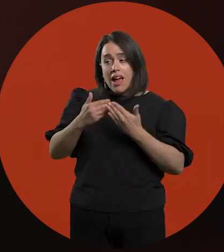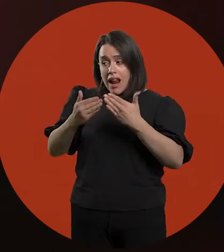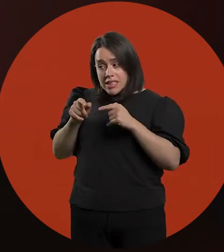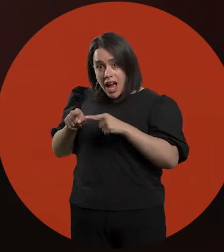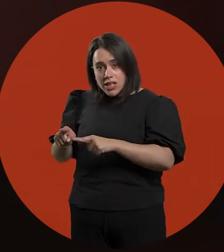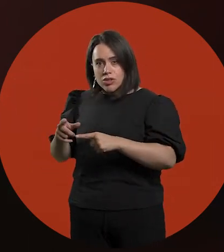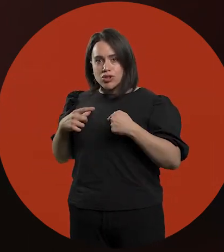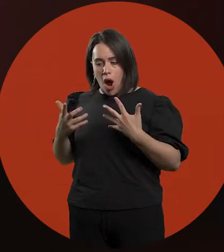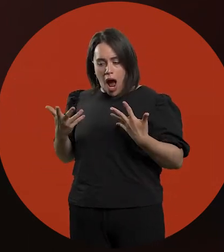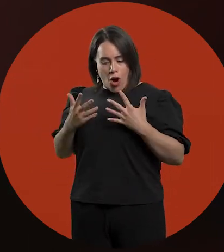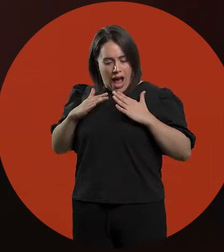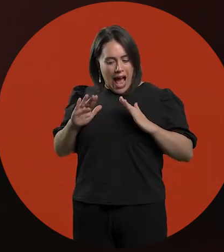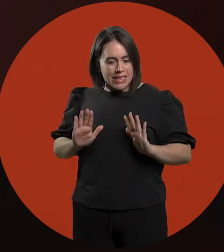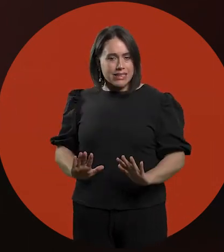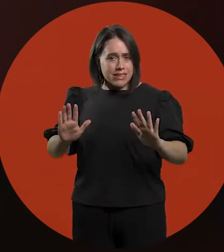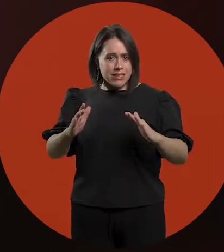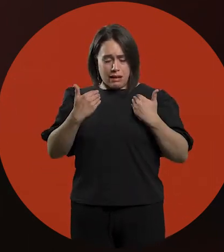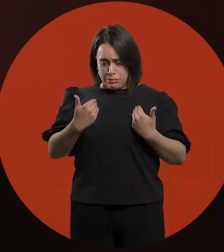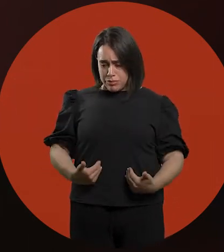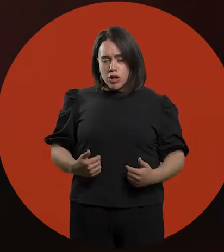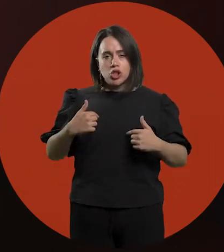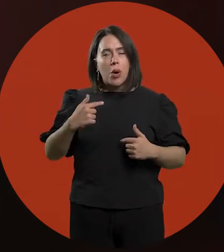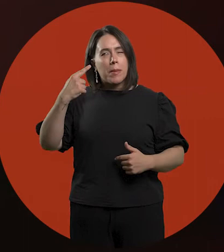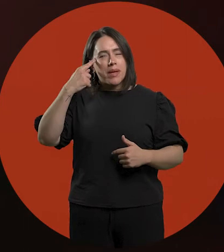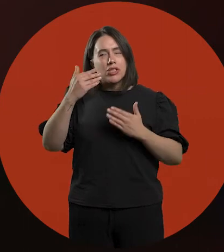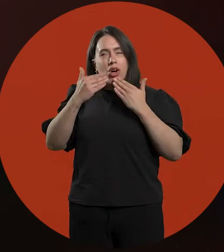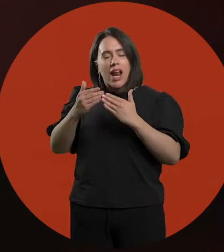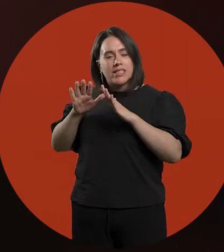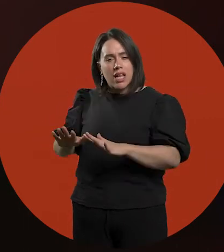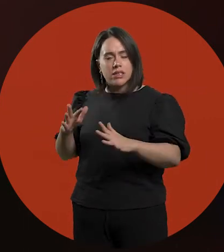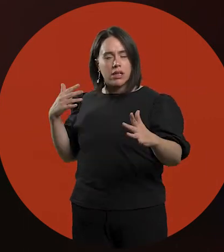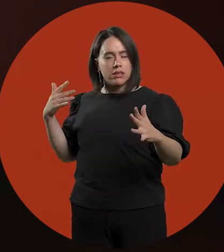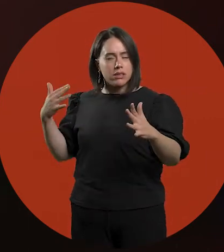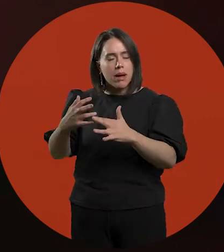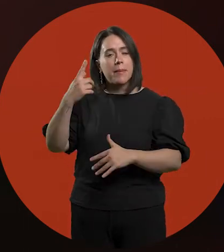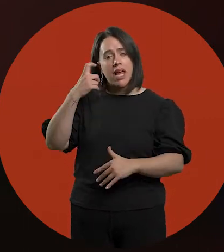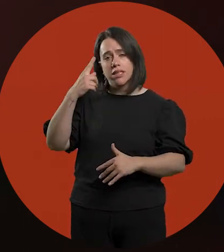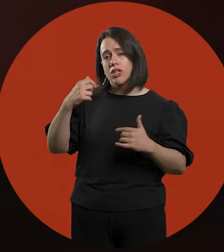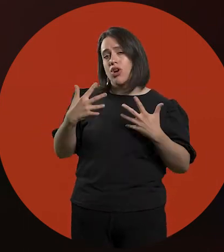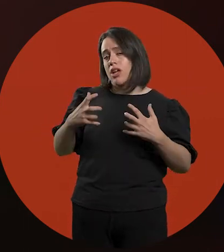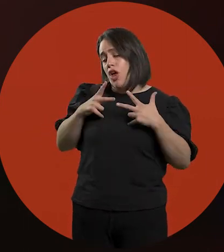Formó lo que hoy soy, lo que hoy pienso. Entonces, lo único que me queda es dar gracias.